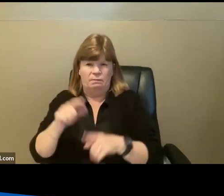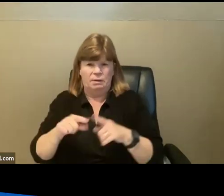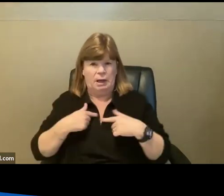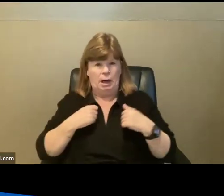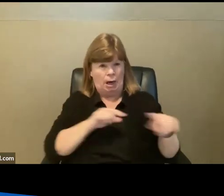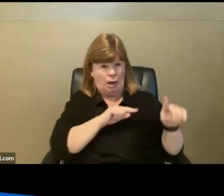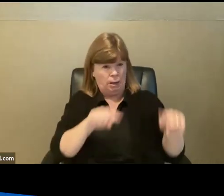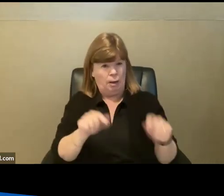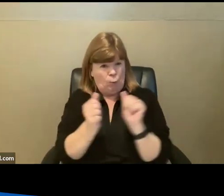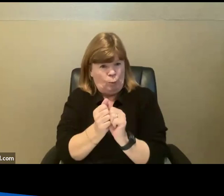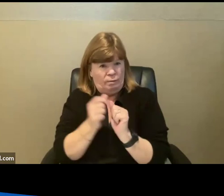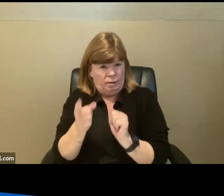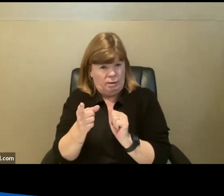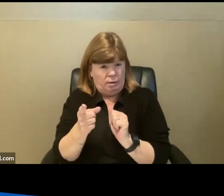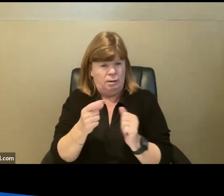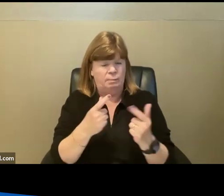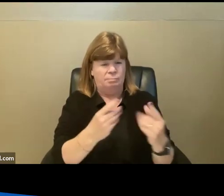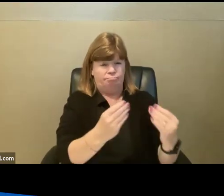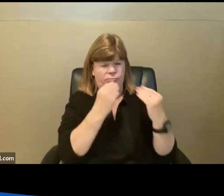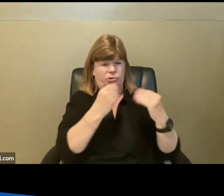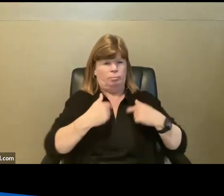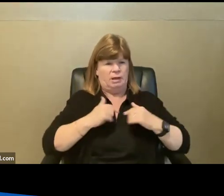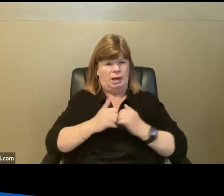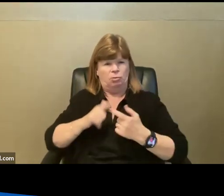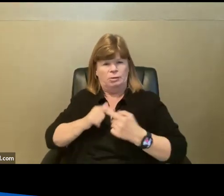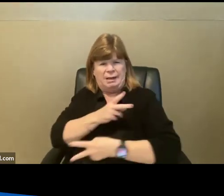él y ser educado sobre cómo cuidarlo con estos problemas?